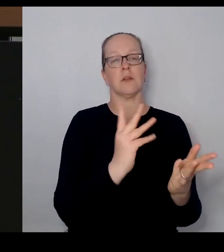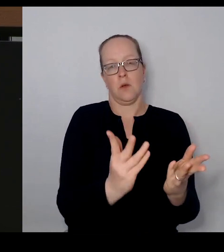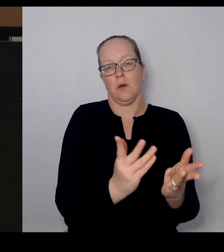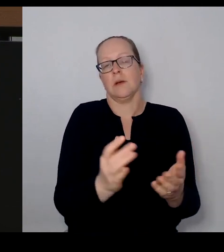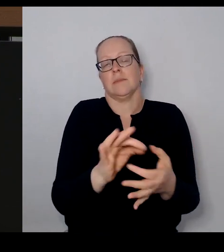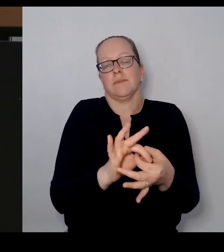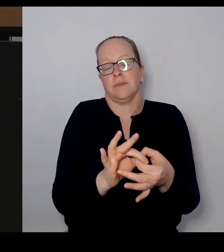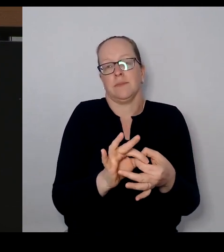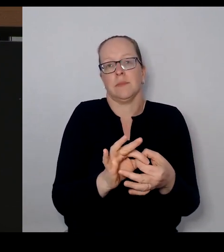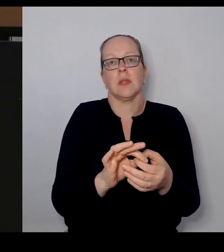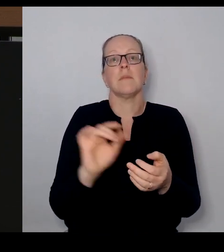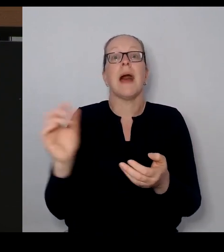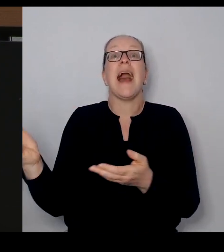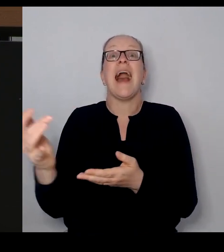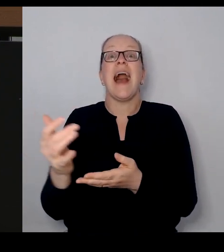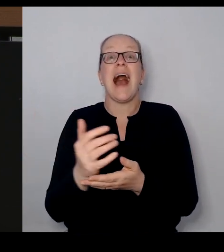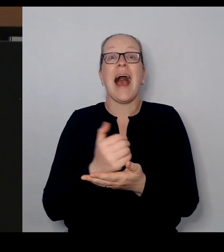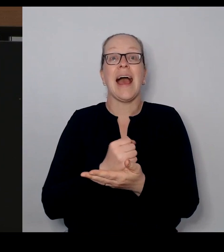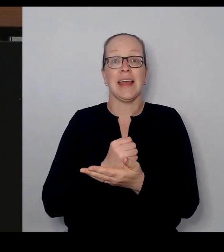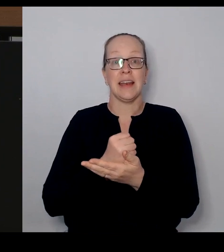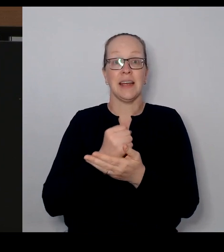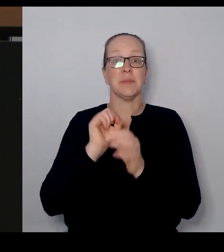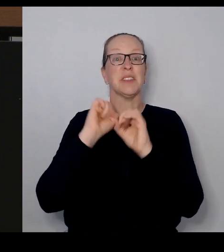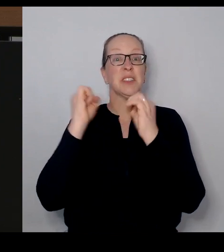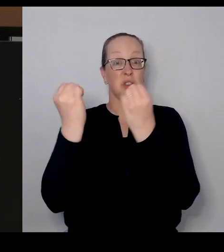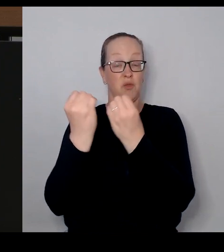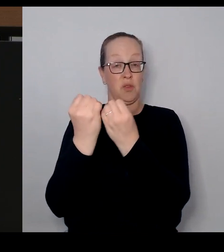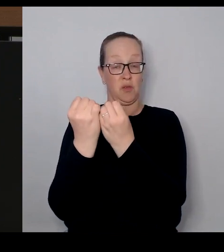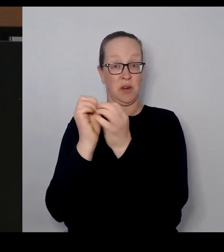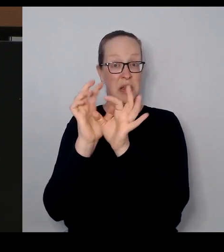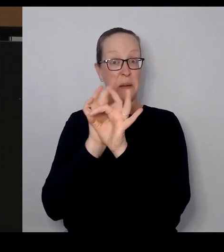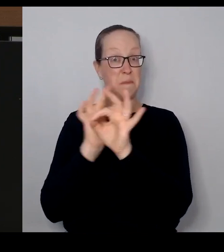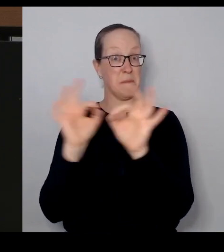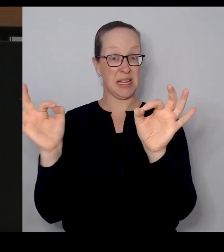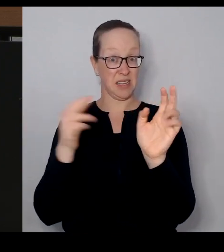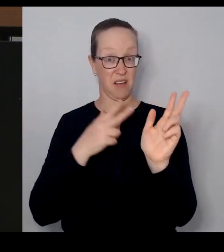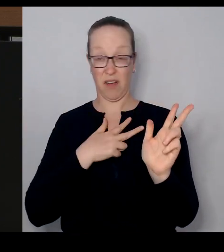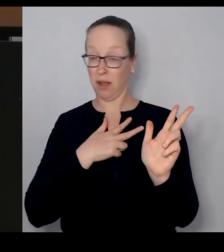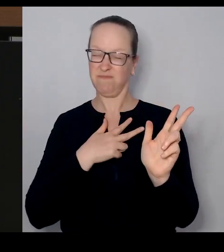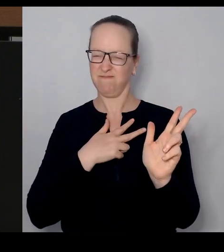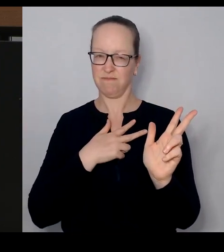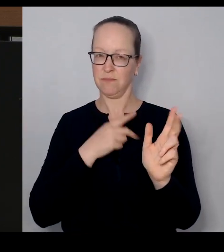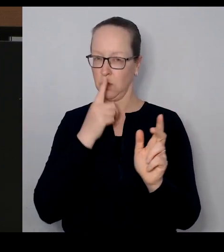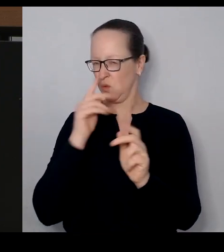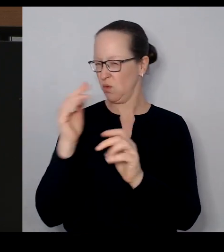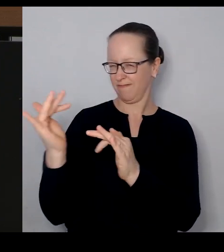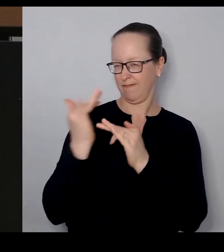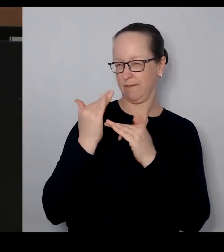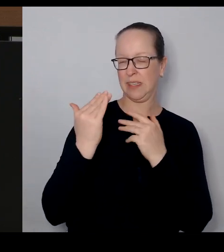Lassen Sie mich an dieser Stelle darauf hinweisen dass auch für diese Notlagenkredite das Urteil des